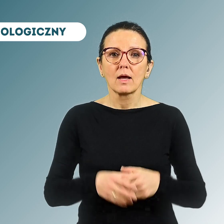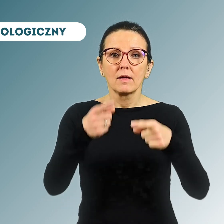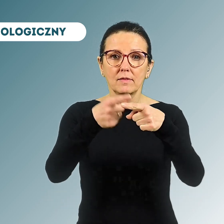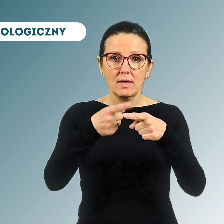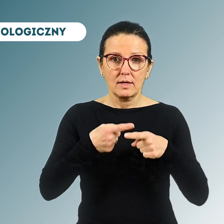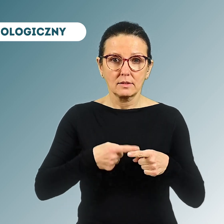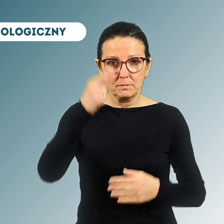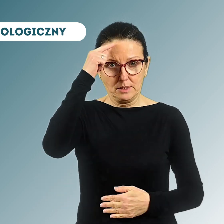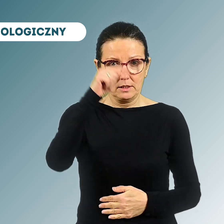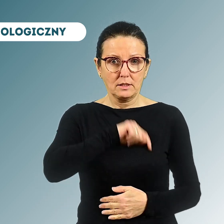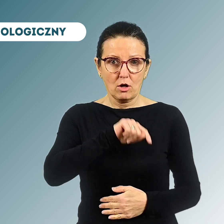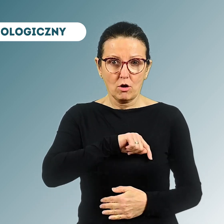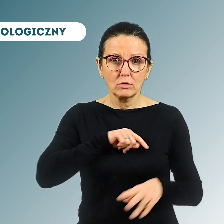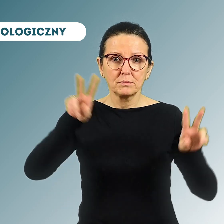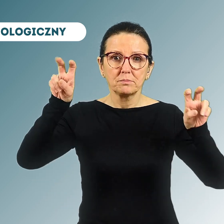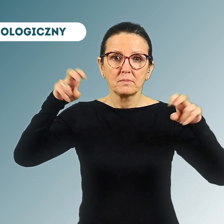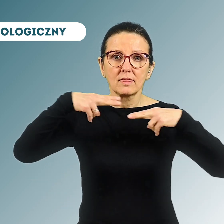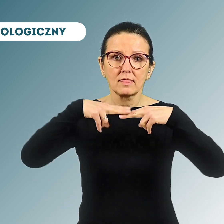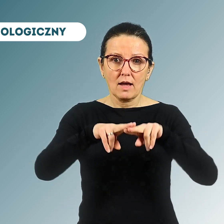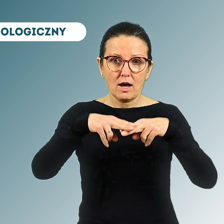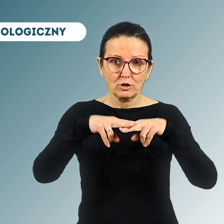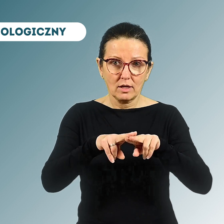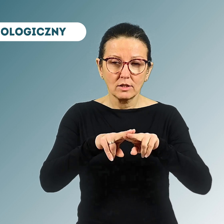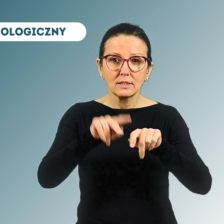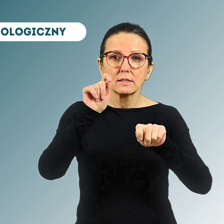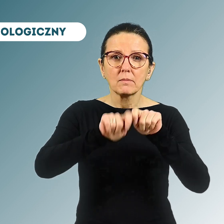Test psychologiczny - narzędzie, które służy do sprawdzania różnych